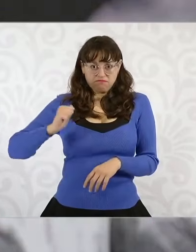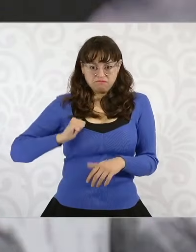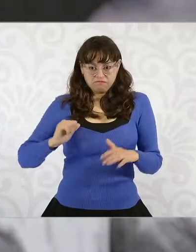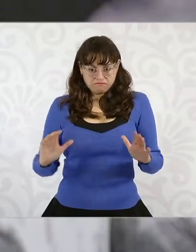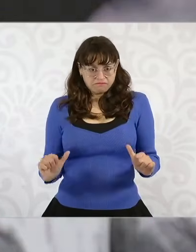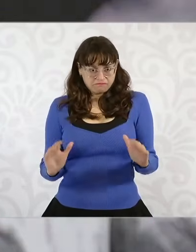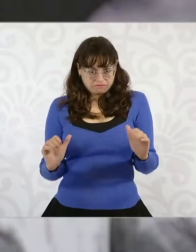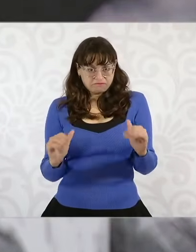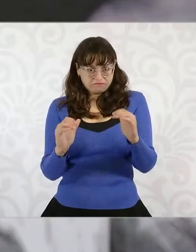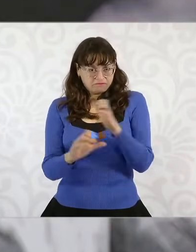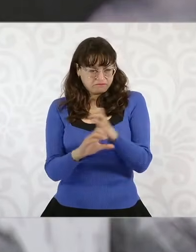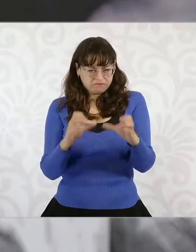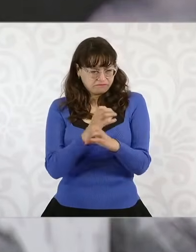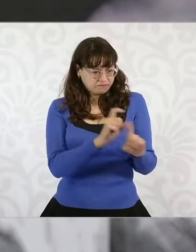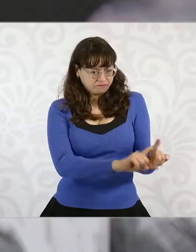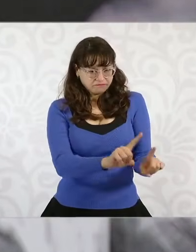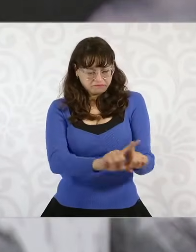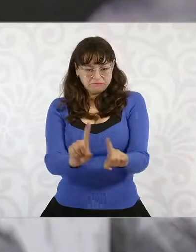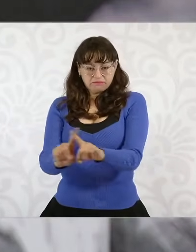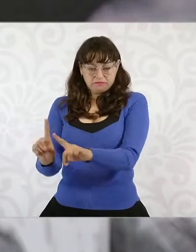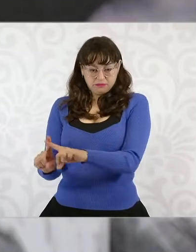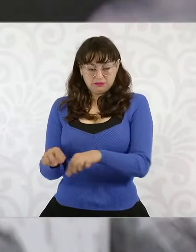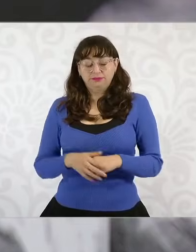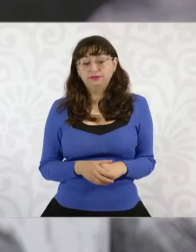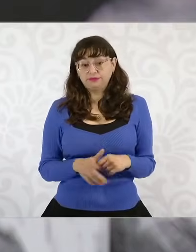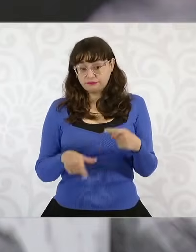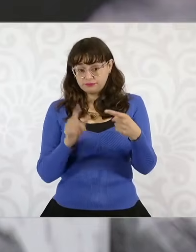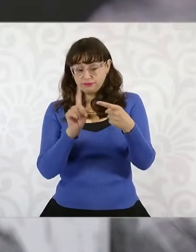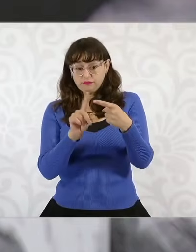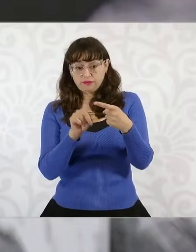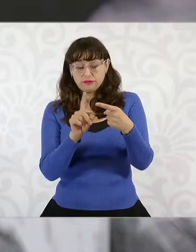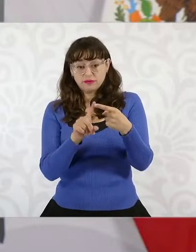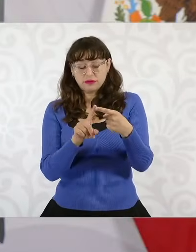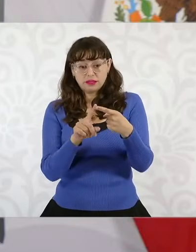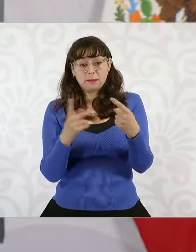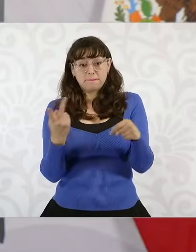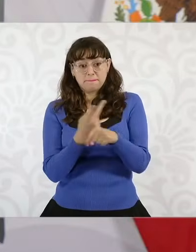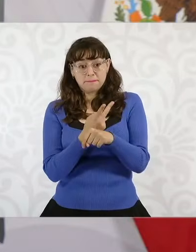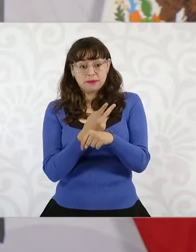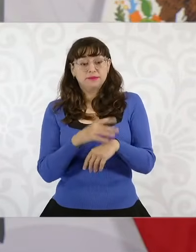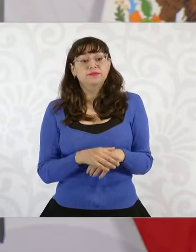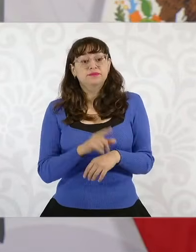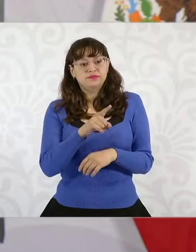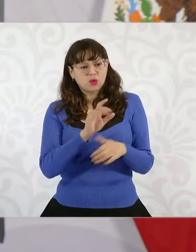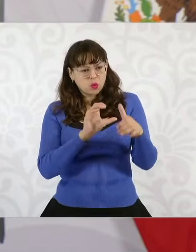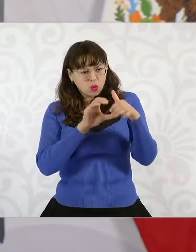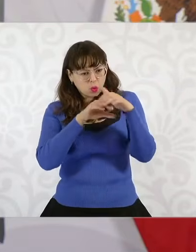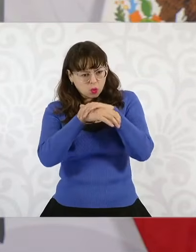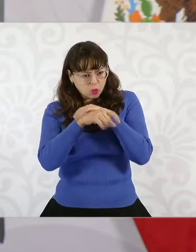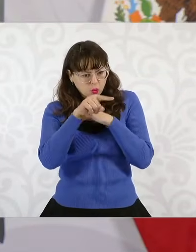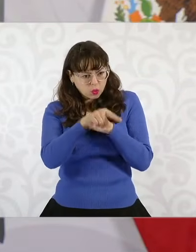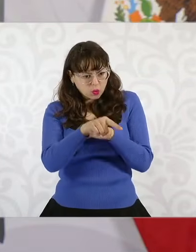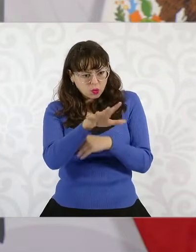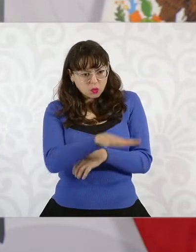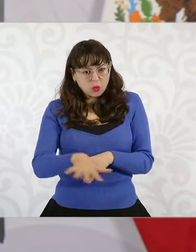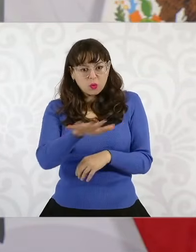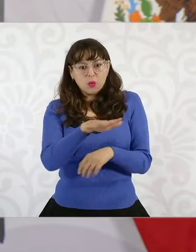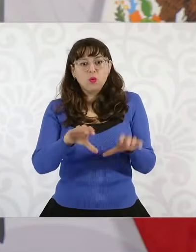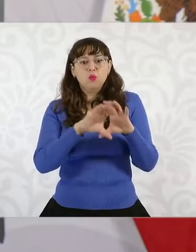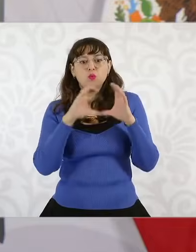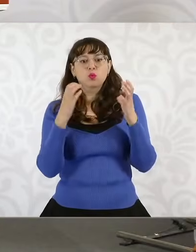el primero tiene que ver con el descubrimiento de la cueva que hoy denominamos mundo zque,